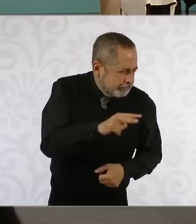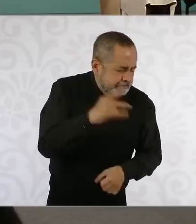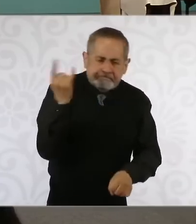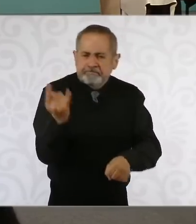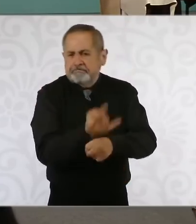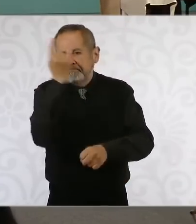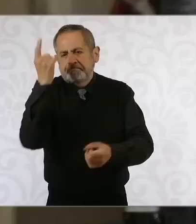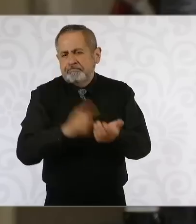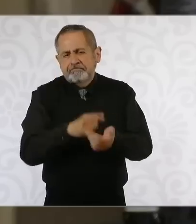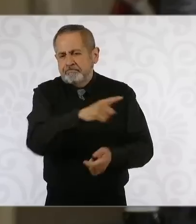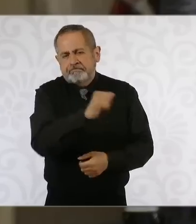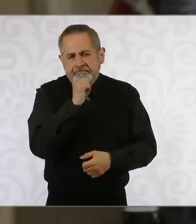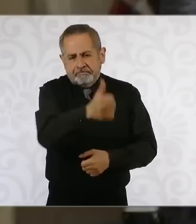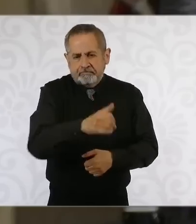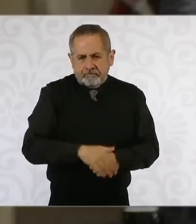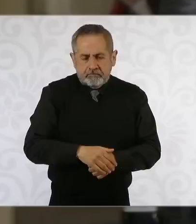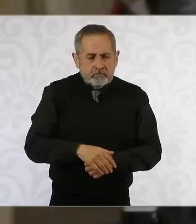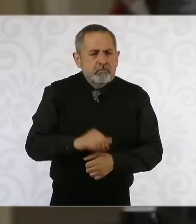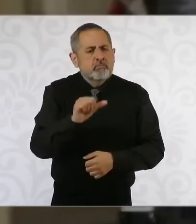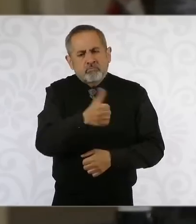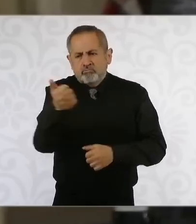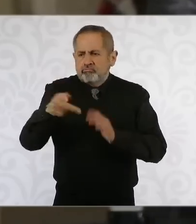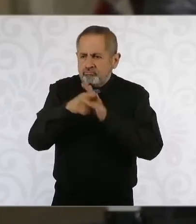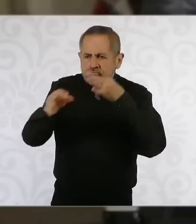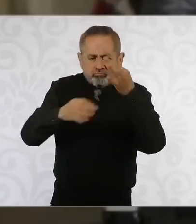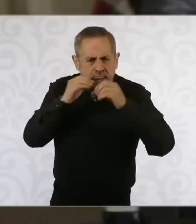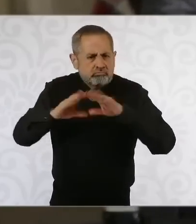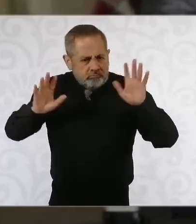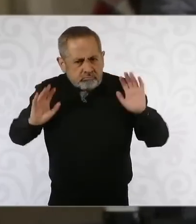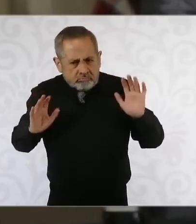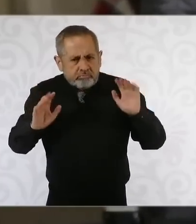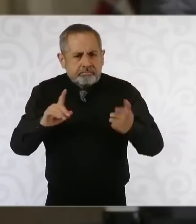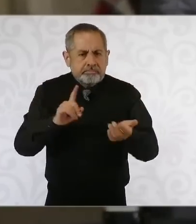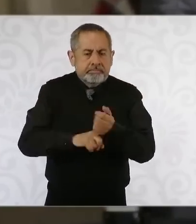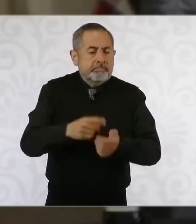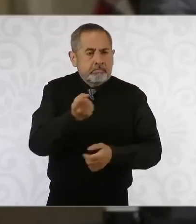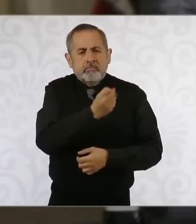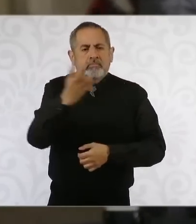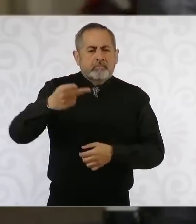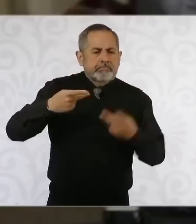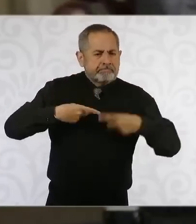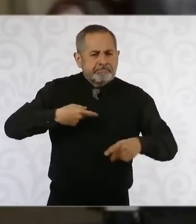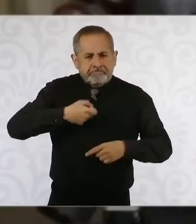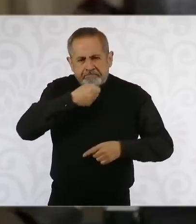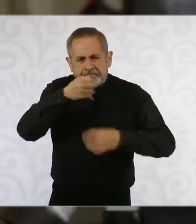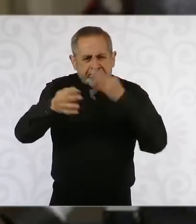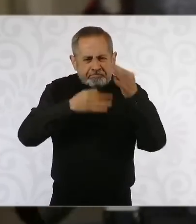de comunicación muy concretos hay periodistas muy concretos bueno que no viene al caso hacer